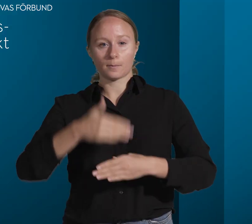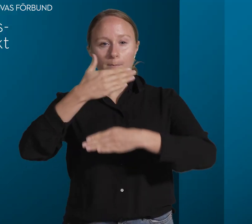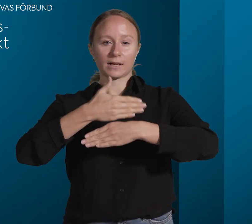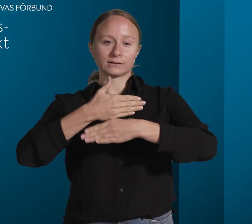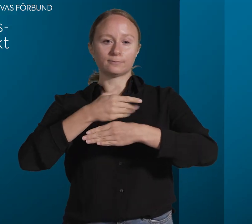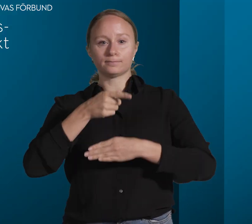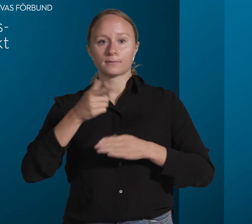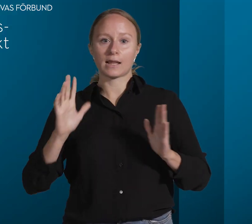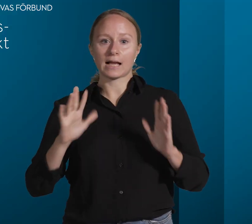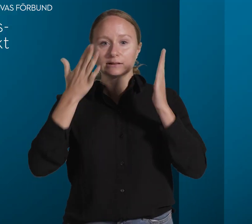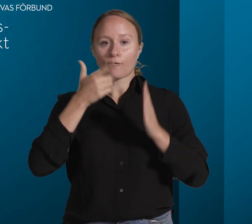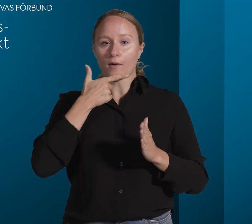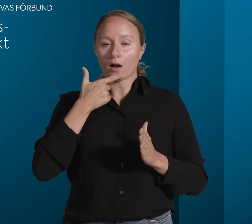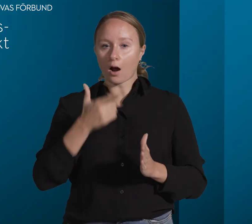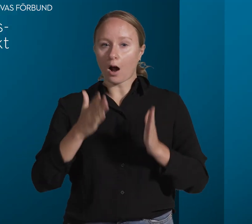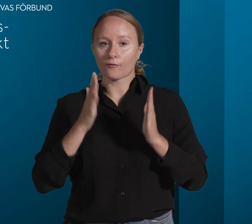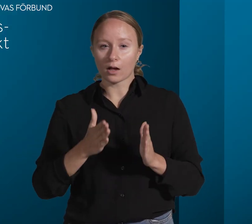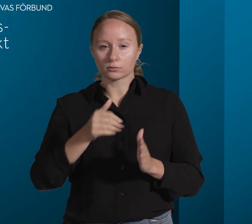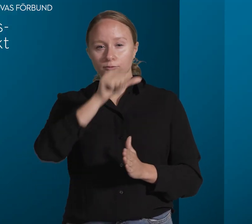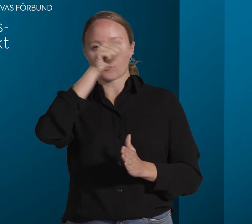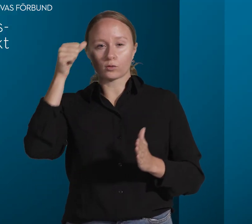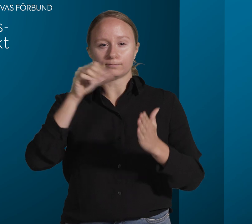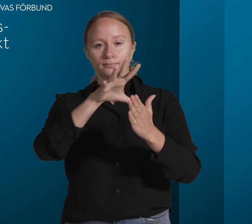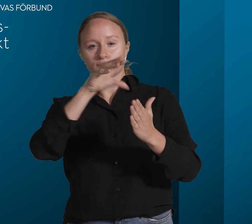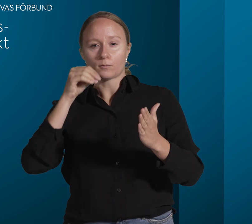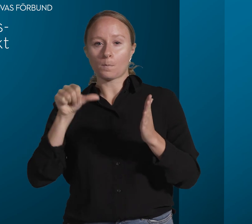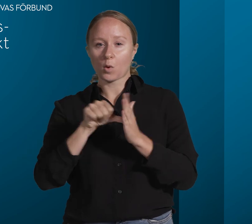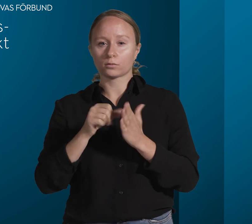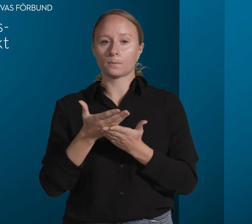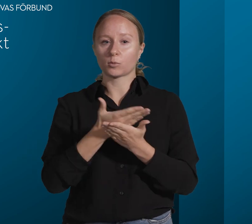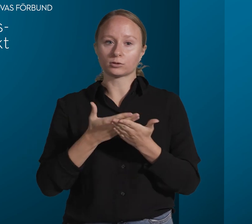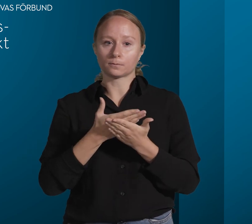Pjäsen "Livsfarligt på allvar!" är ett nyskrivet mordmysterium -